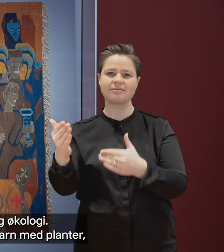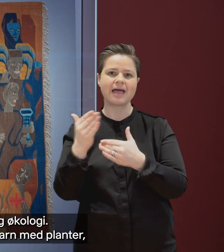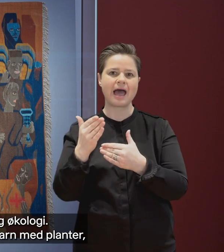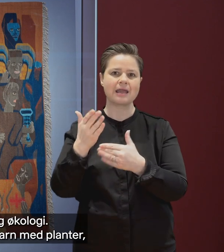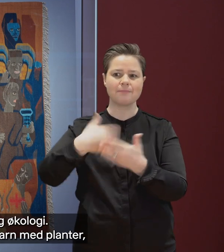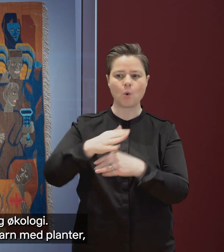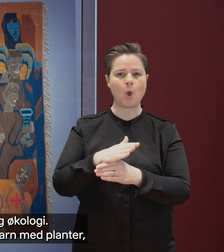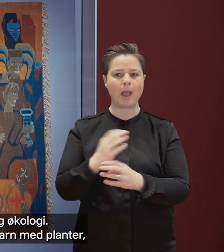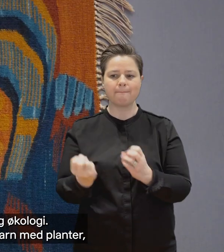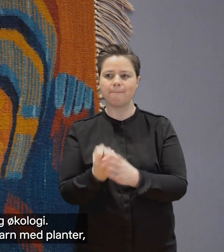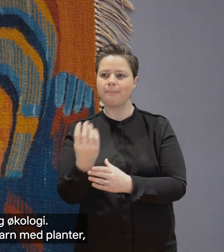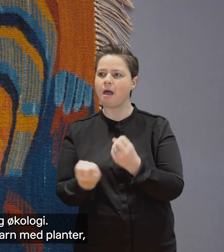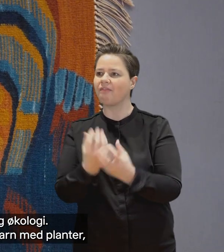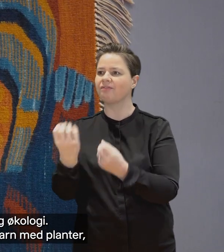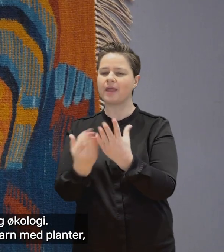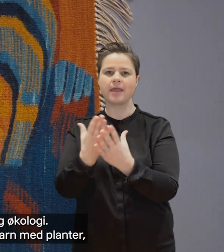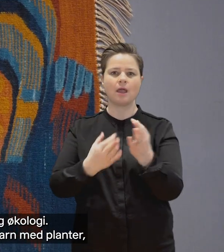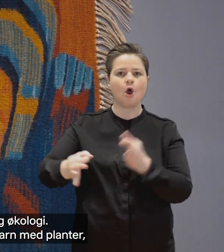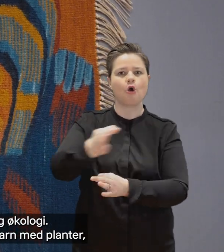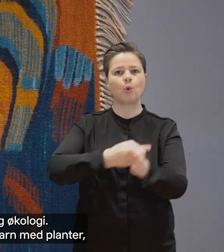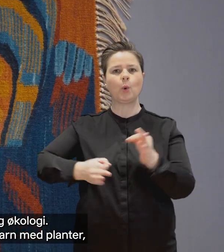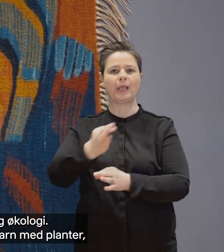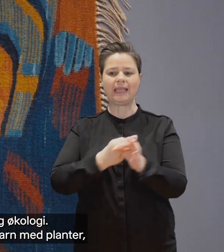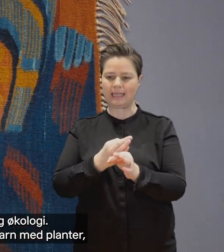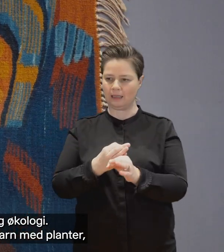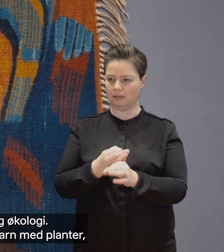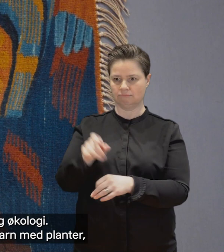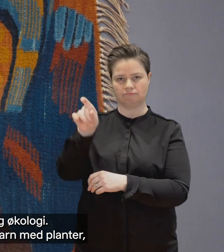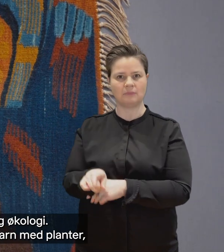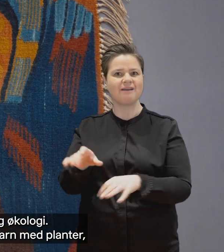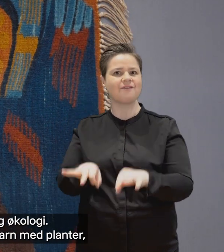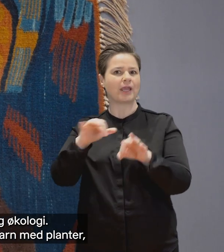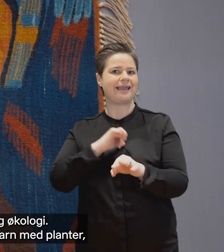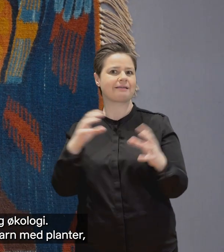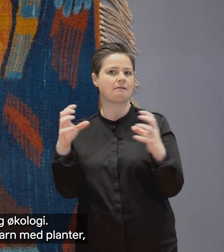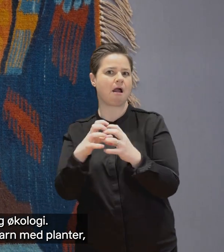For planteliv og økologi. Hun farger sitt eget garn med planter,